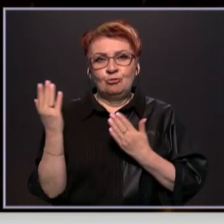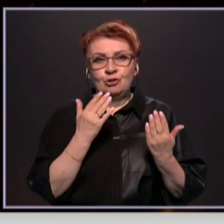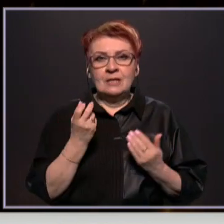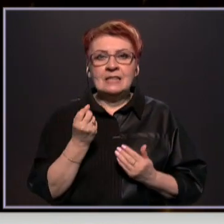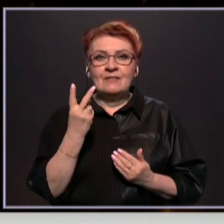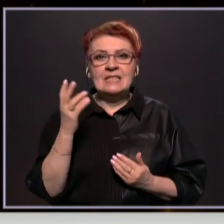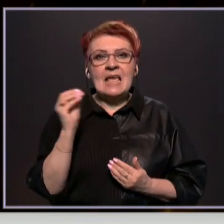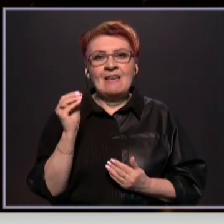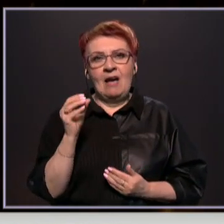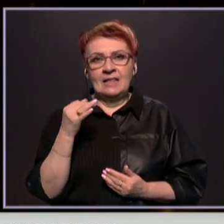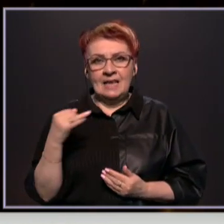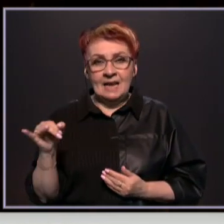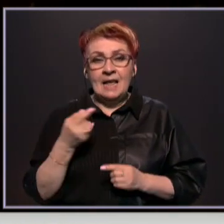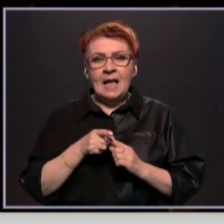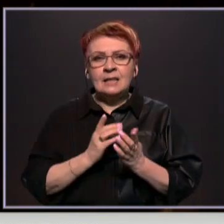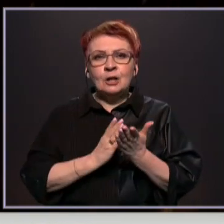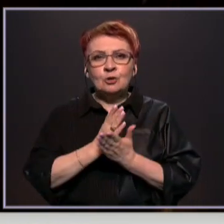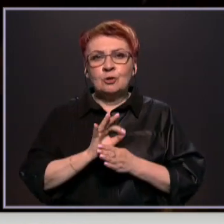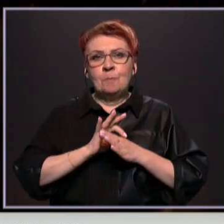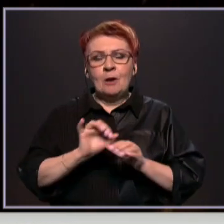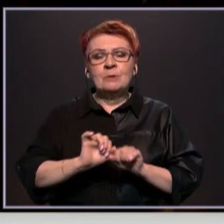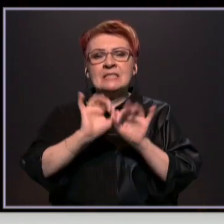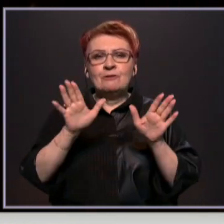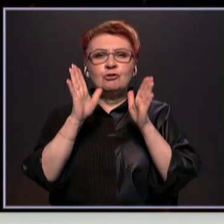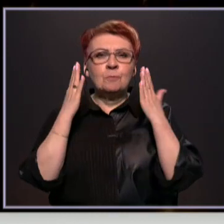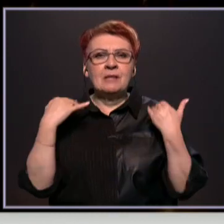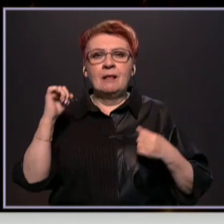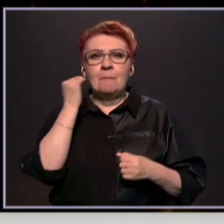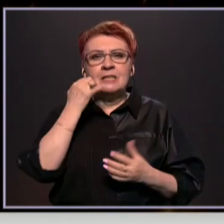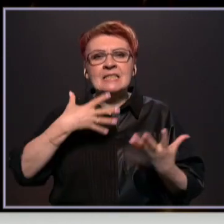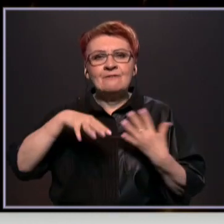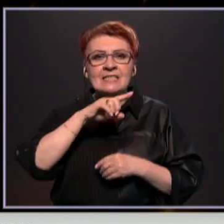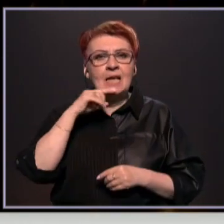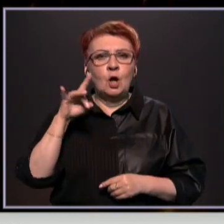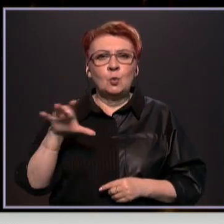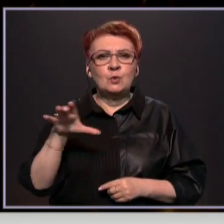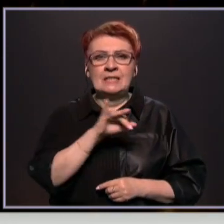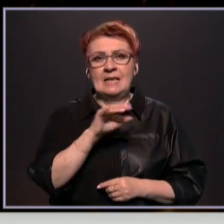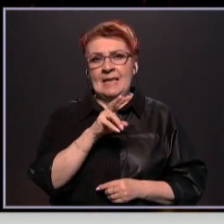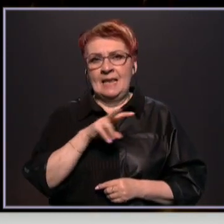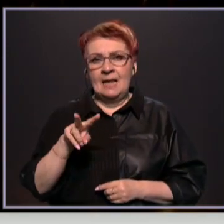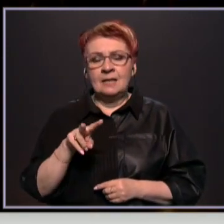евангелий эту службу провел свят Московский и всея Руси Кирилл одна из самых удивительных